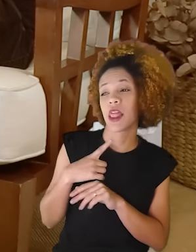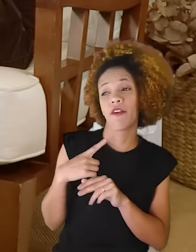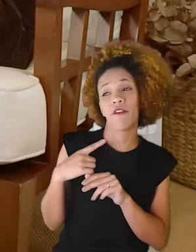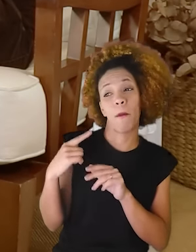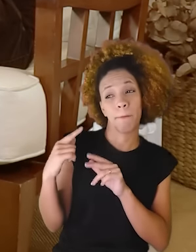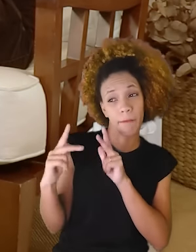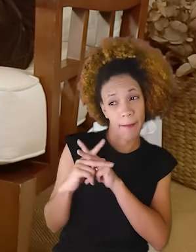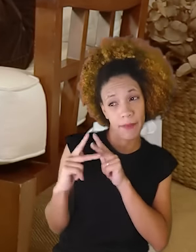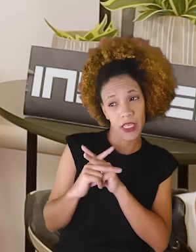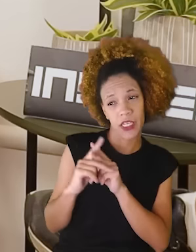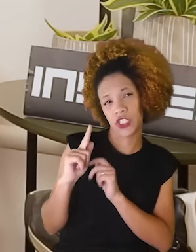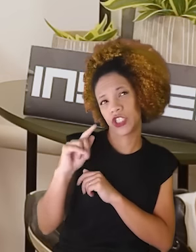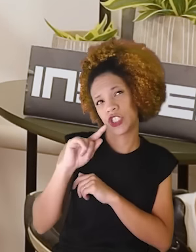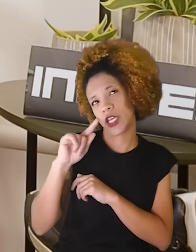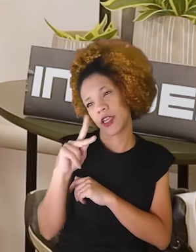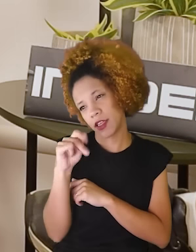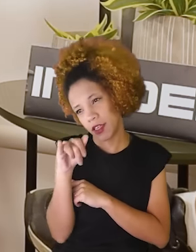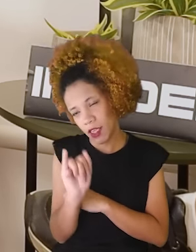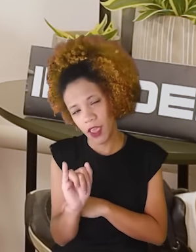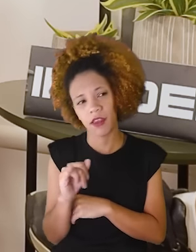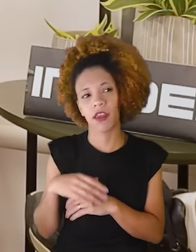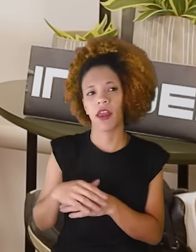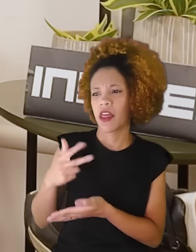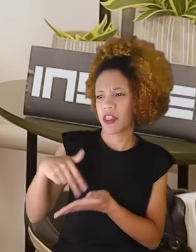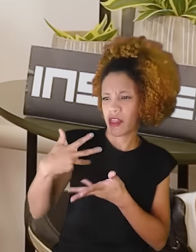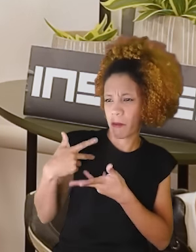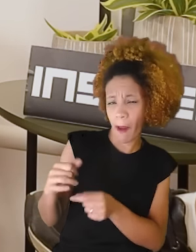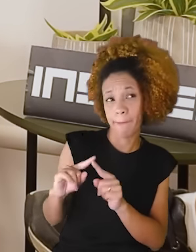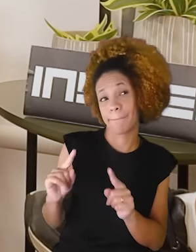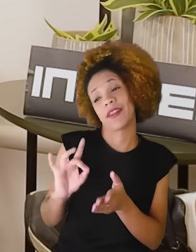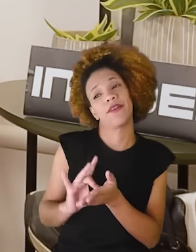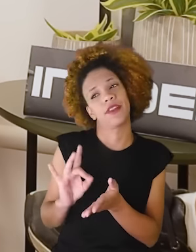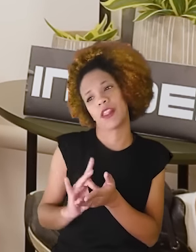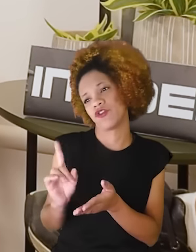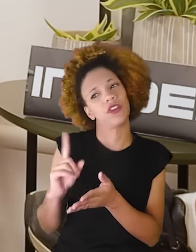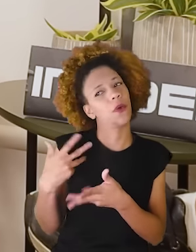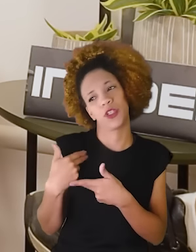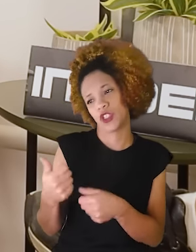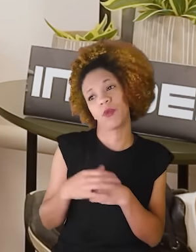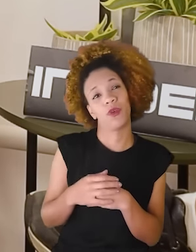JK na época que que ela da farol falar que ela me chamou mas não chamou aí ficou ficou deve um